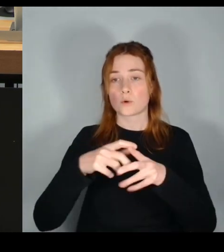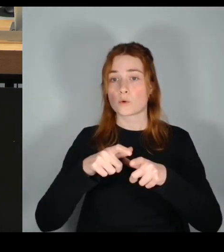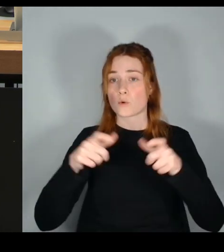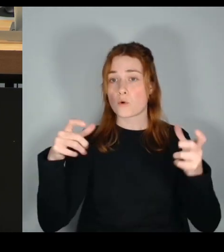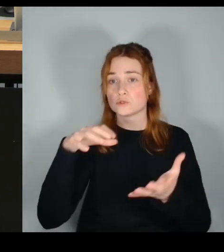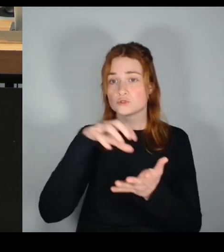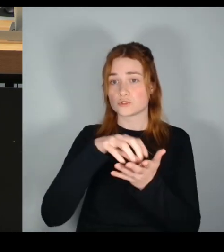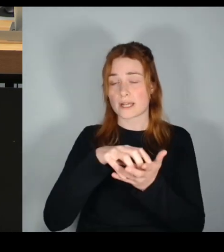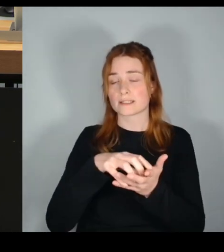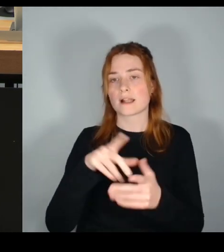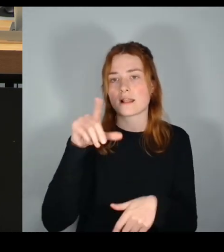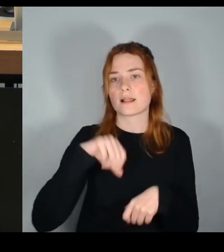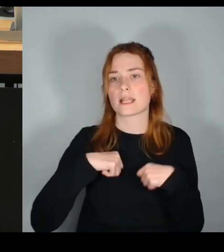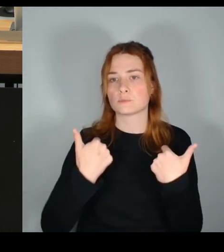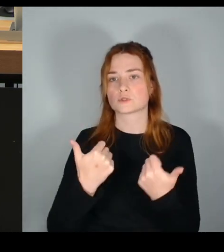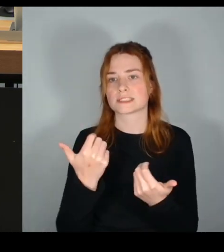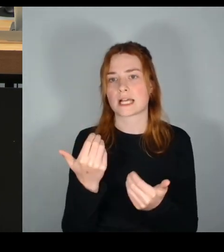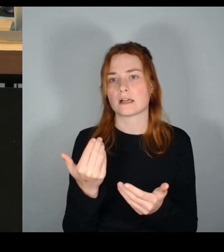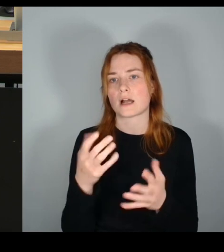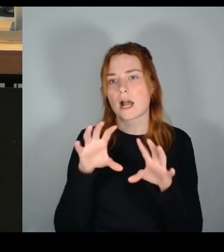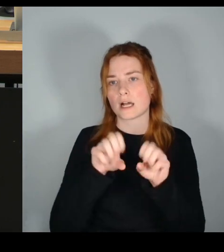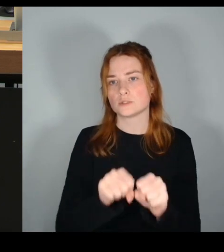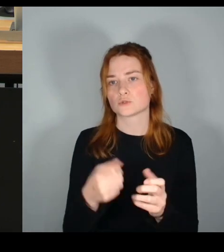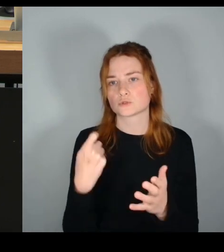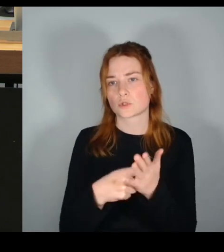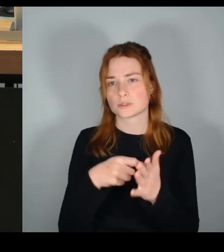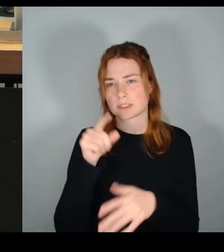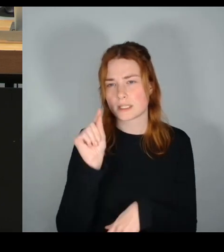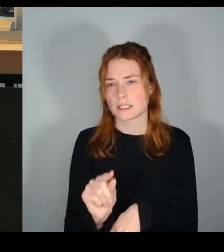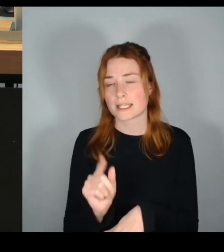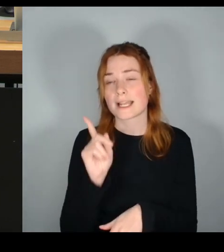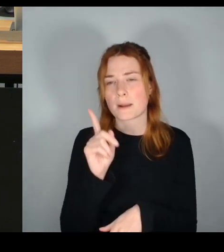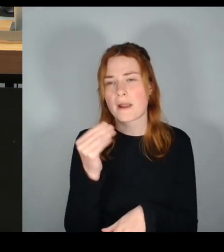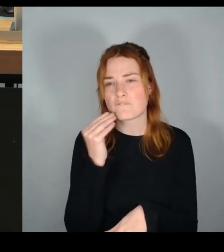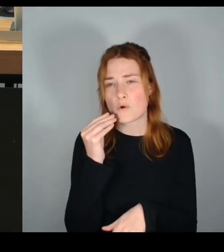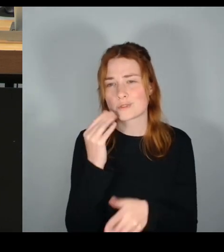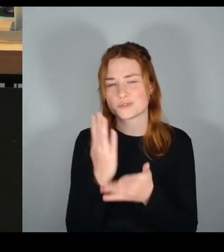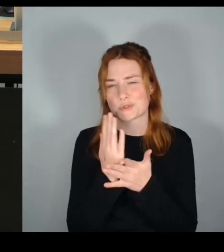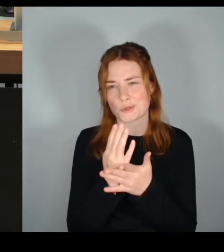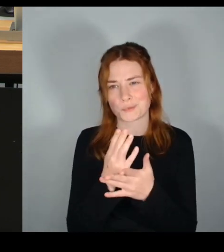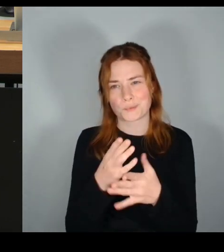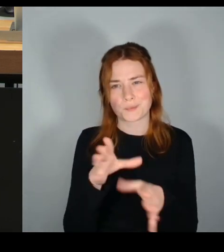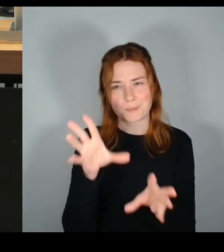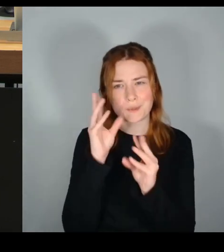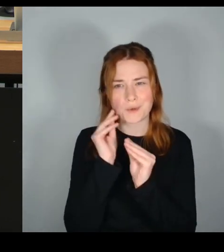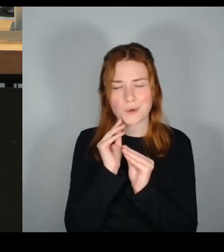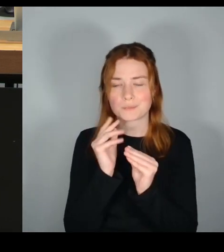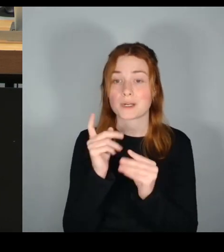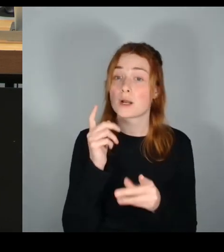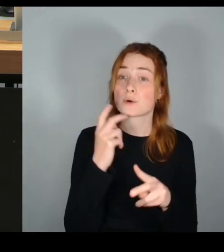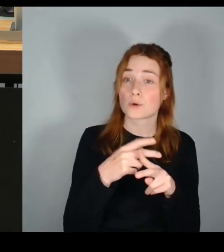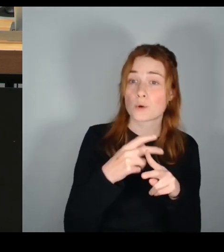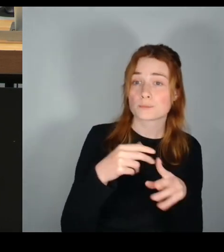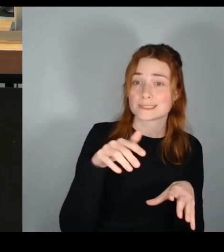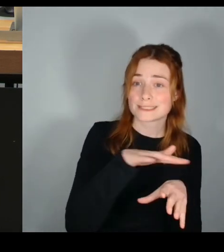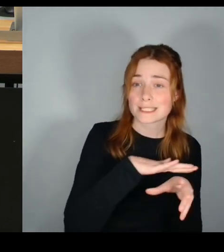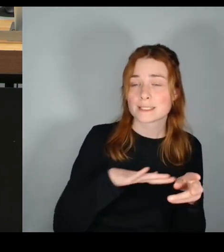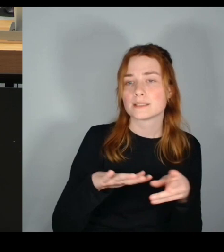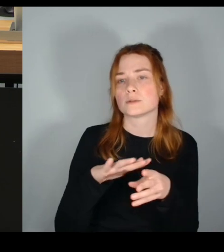ist hier angesprochen worden, die Clubszene auch wichtig und das Ökosystem der lebendigen Start up Szene. Die entscheidenden Charakteristika hier sind